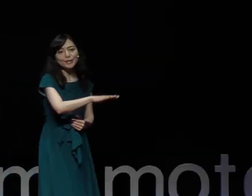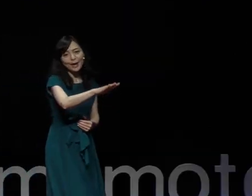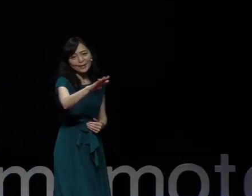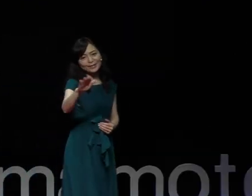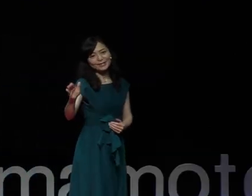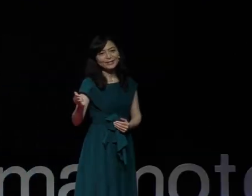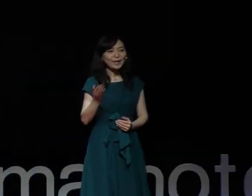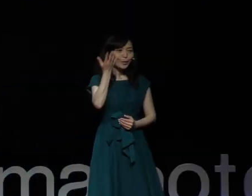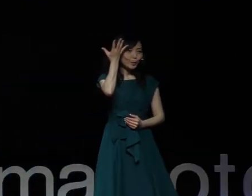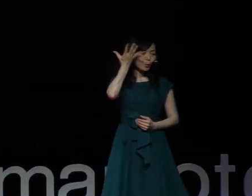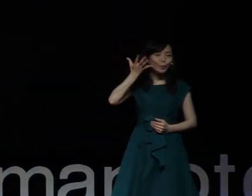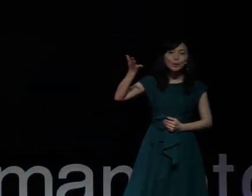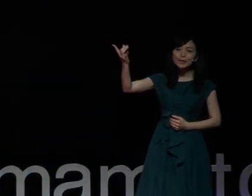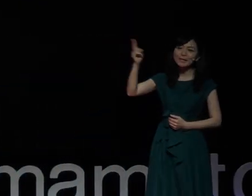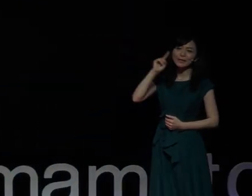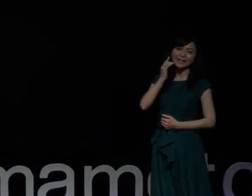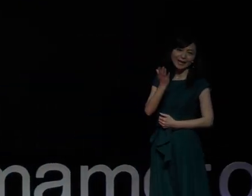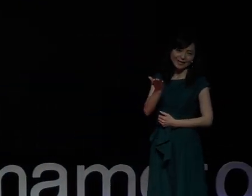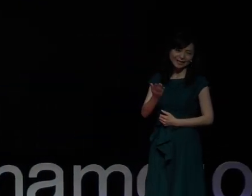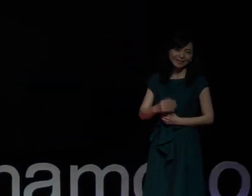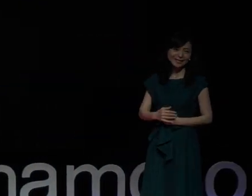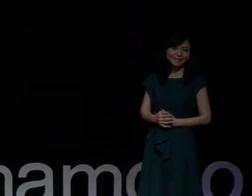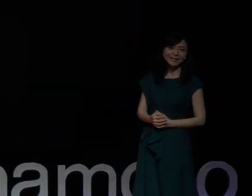Por favor intenten imaginarlo por un momento.